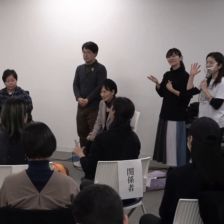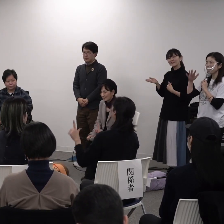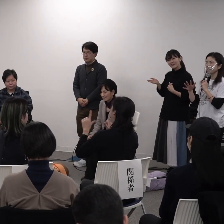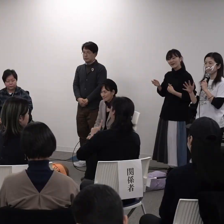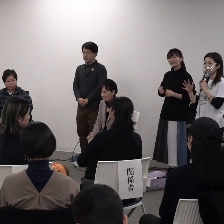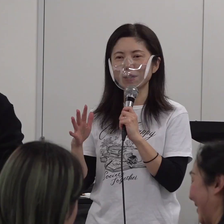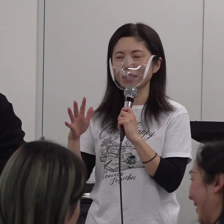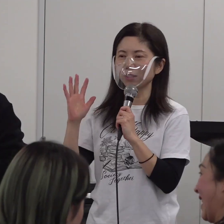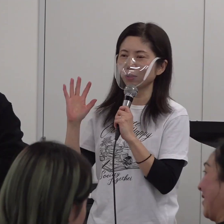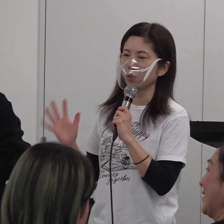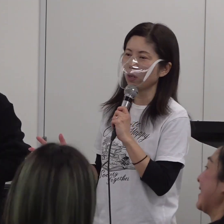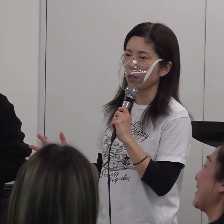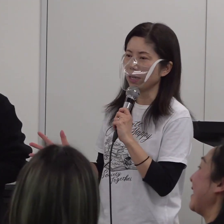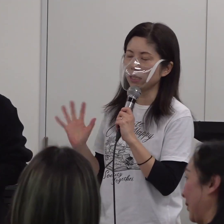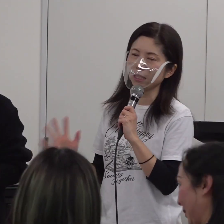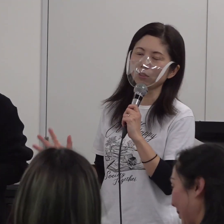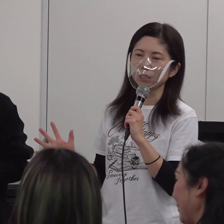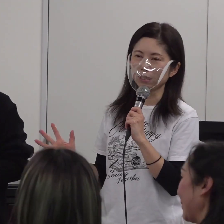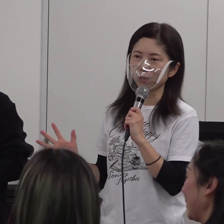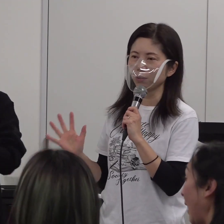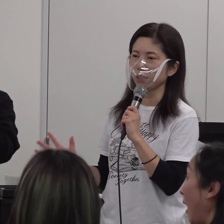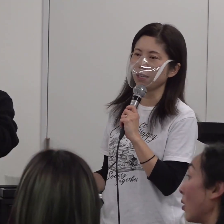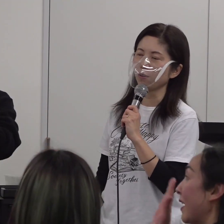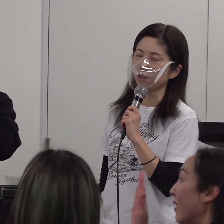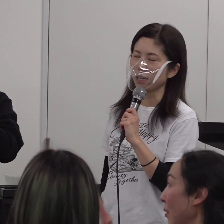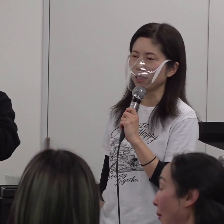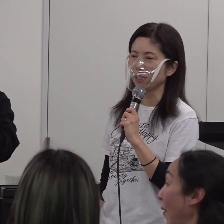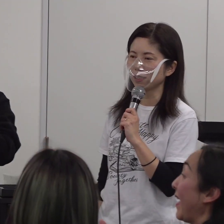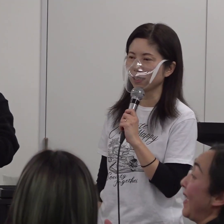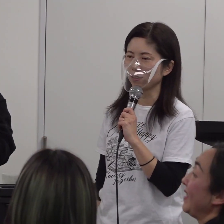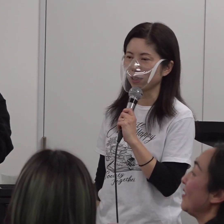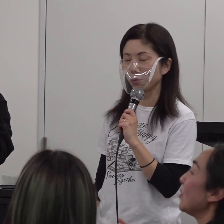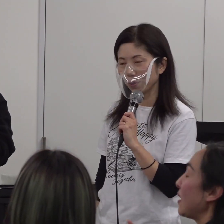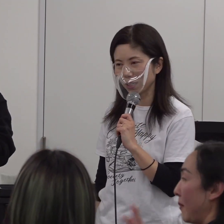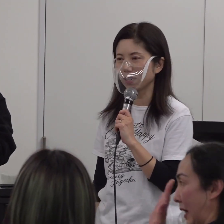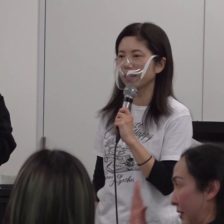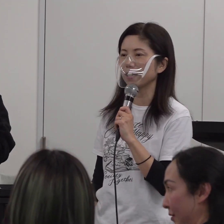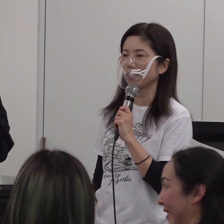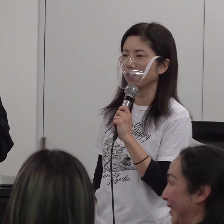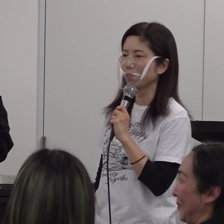後半 また どんな絵を描いていらっしゃるか どうやって描いているのか っていうのは